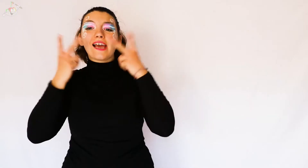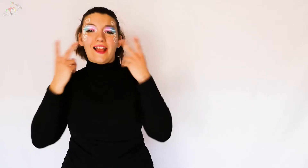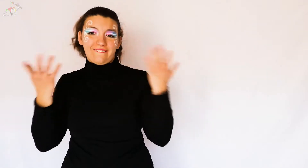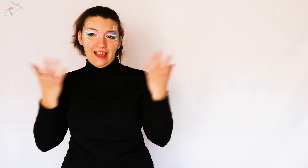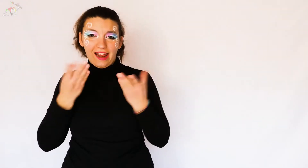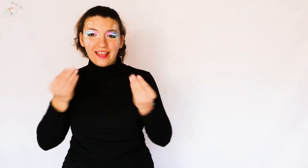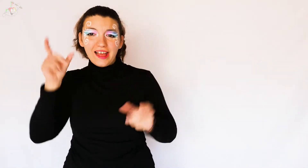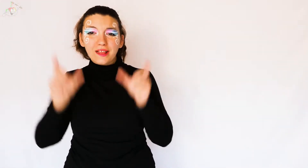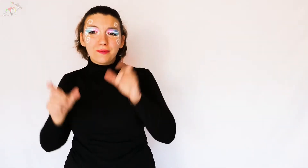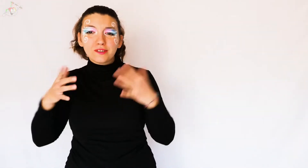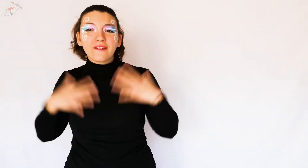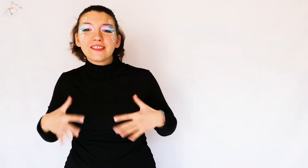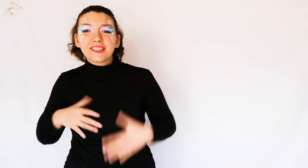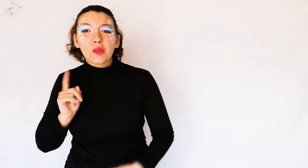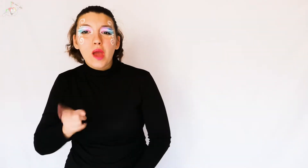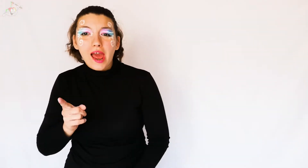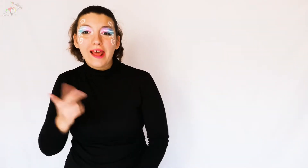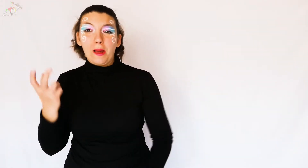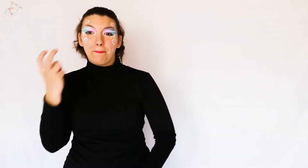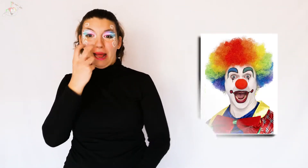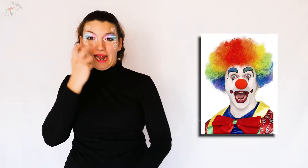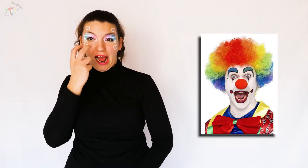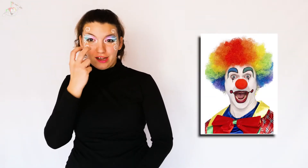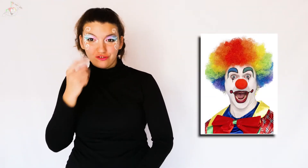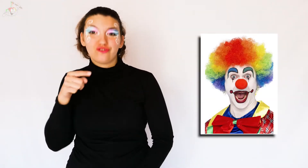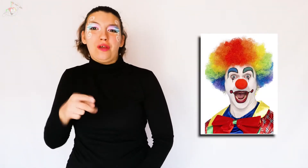A Carnevale tanti si vestono da pagliaccio.